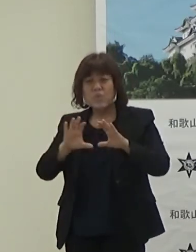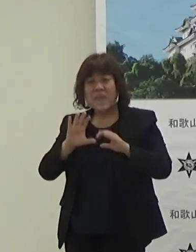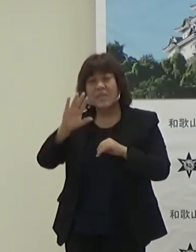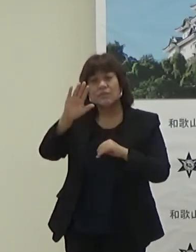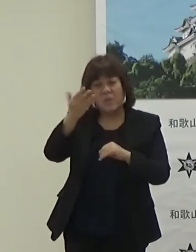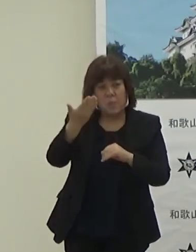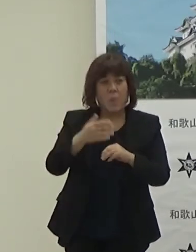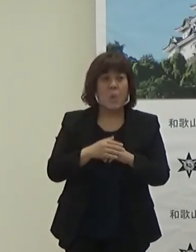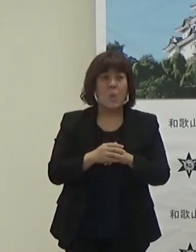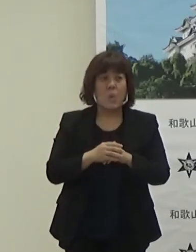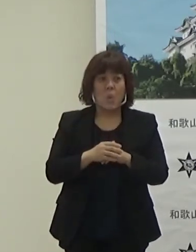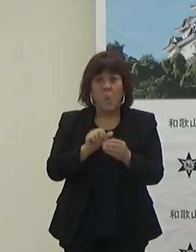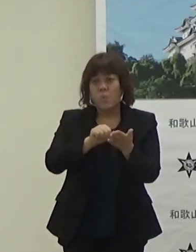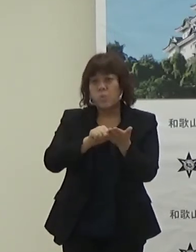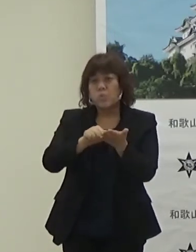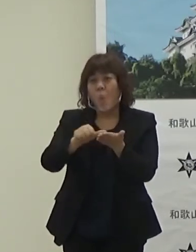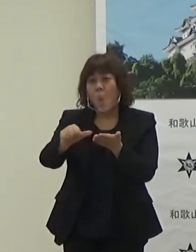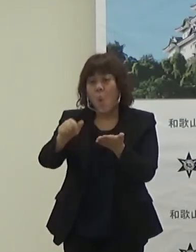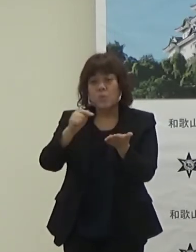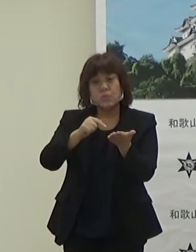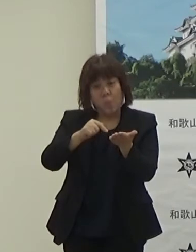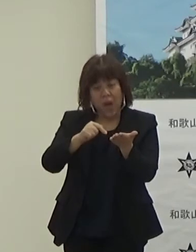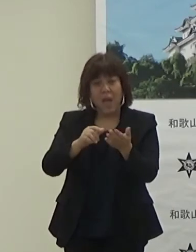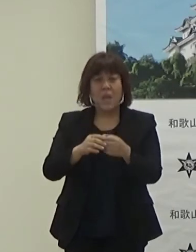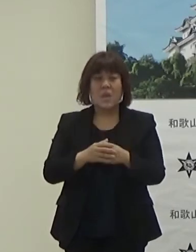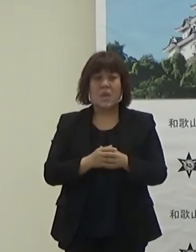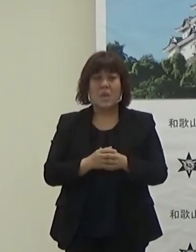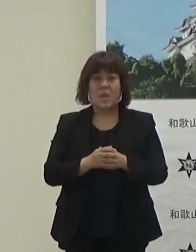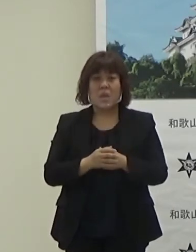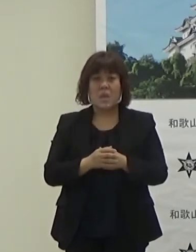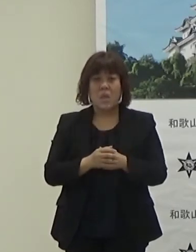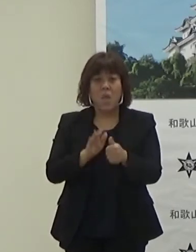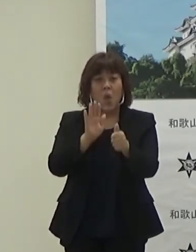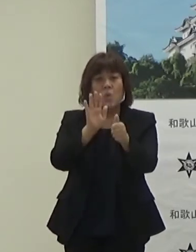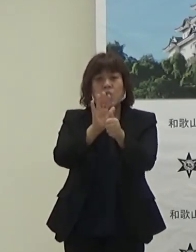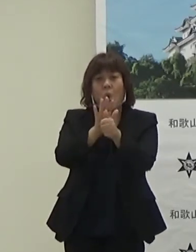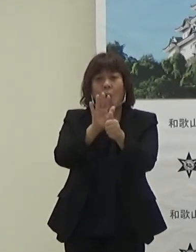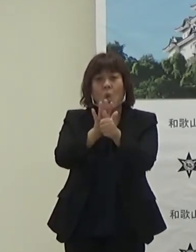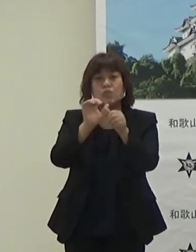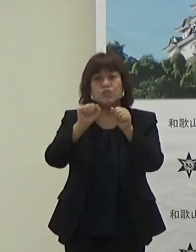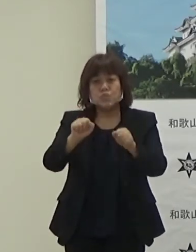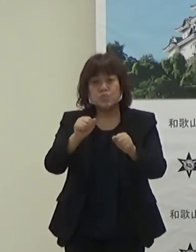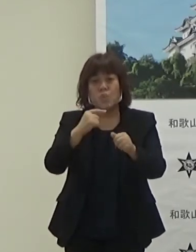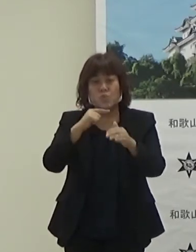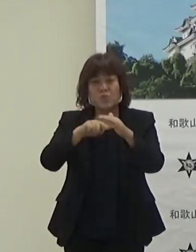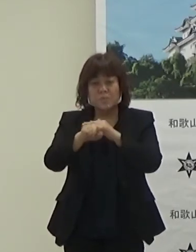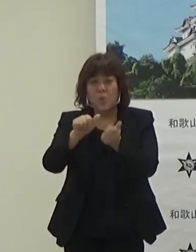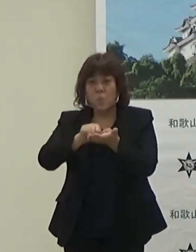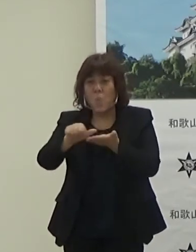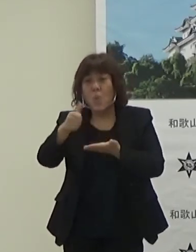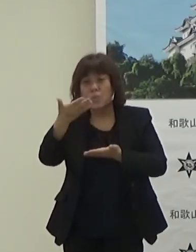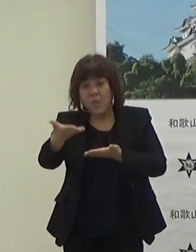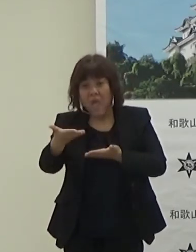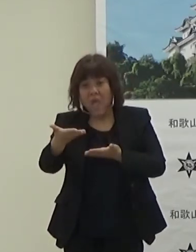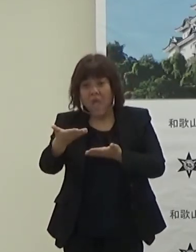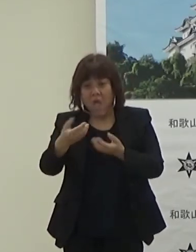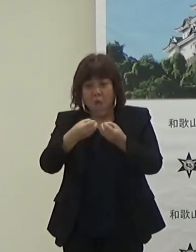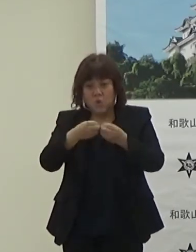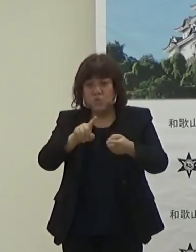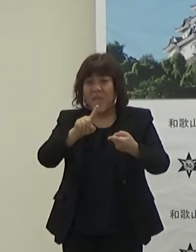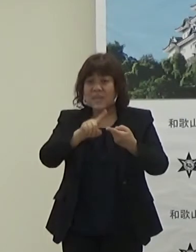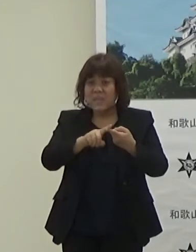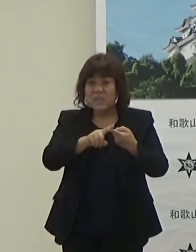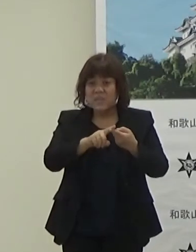登録っていうのは協力するということの登録なんですか。それとも具体的に住宅という部分なんでしょうか